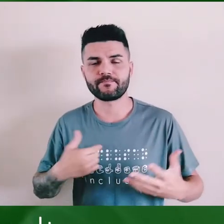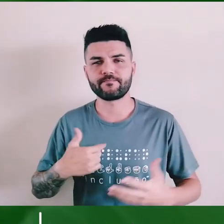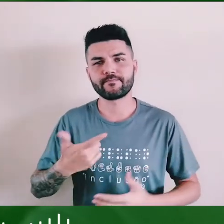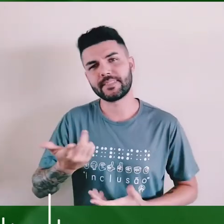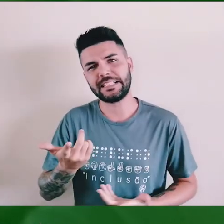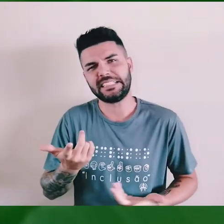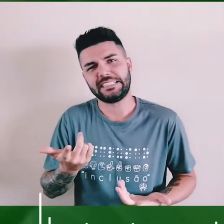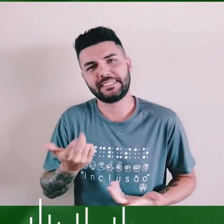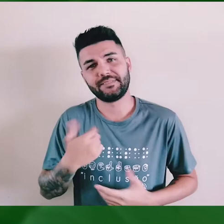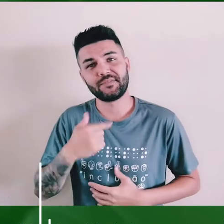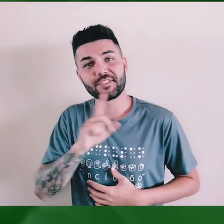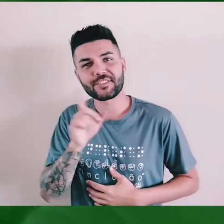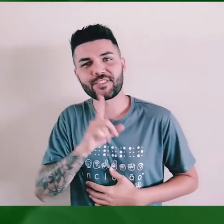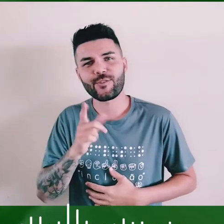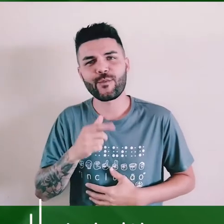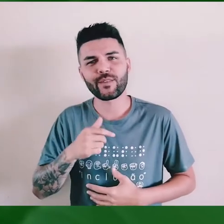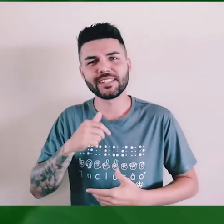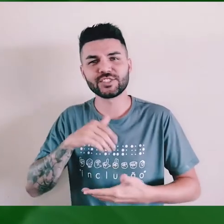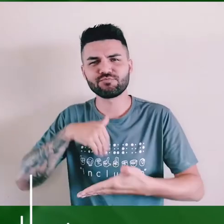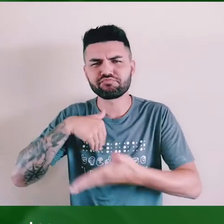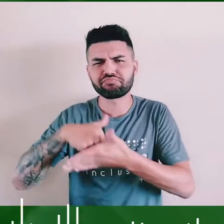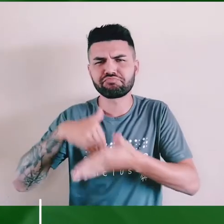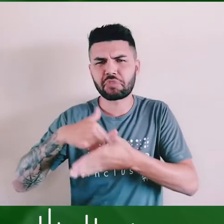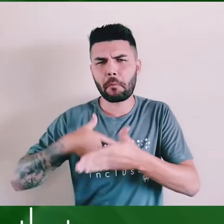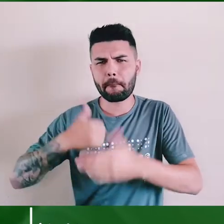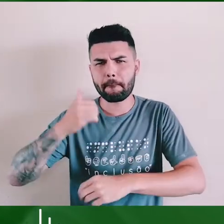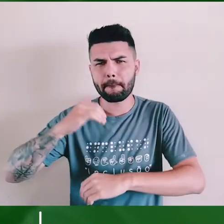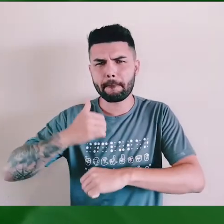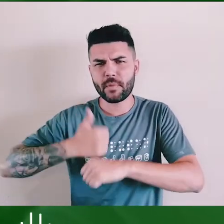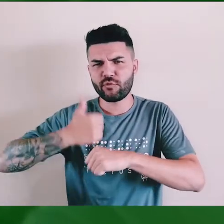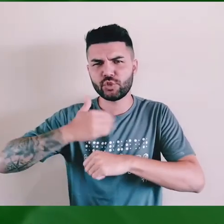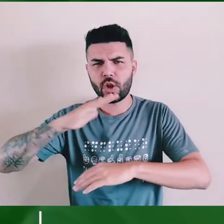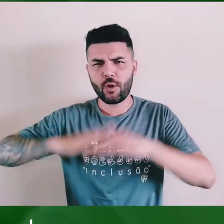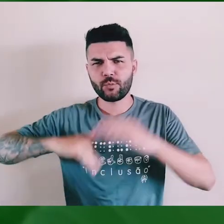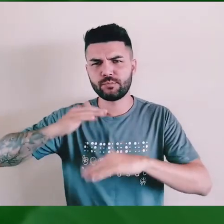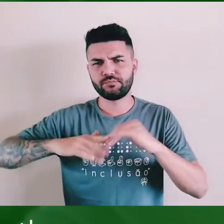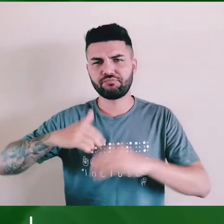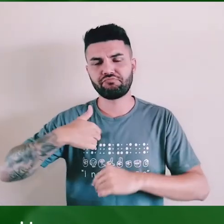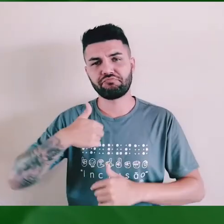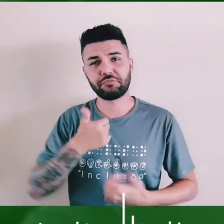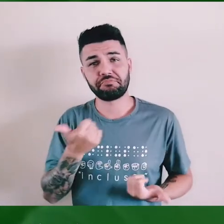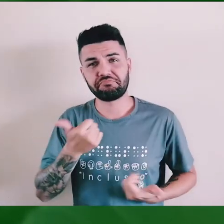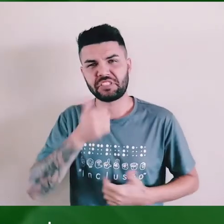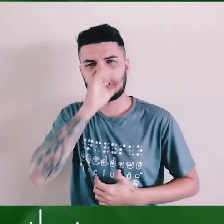não ia ser jogador de futebol, que eu seria um jogador de futebol frustrado, que vi que